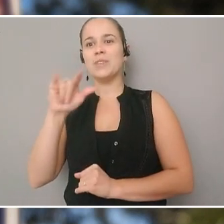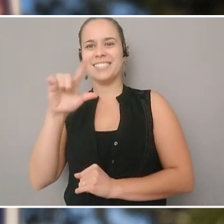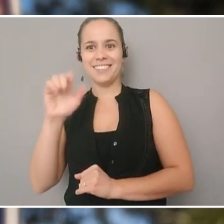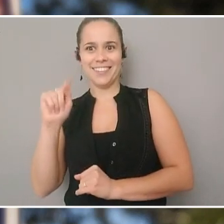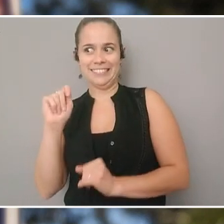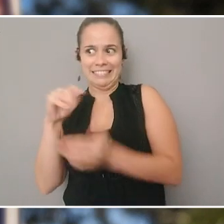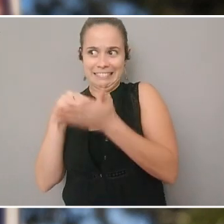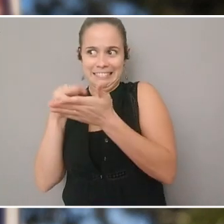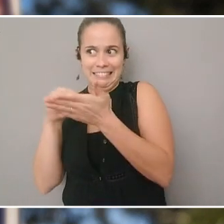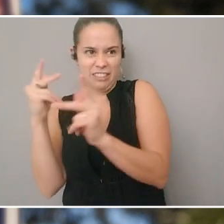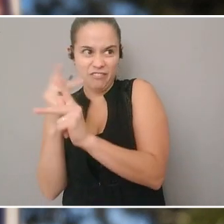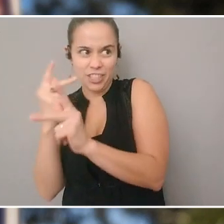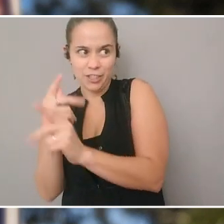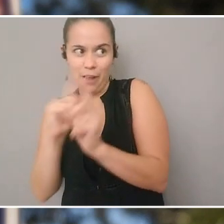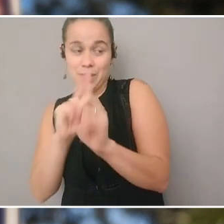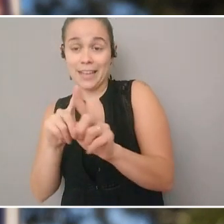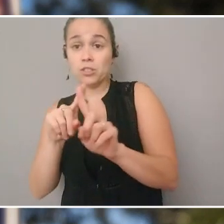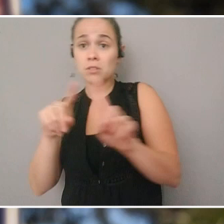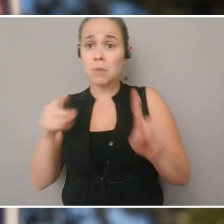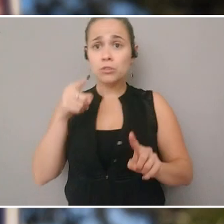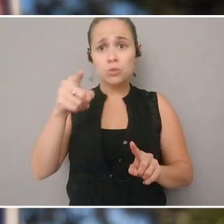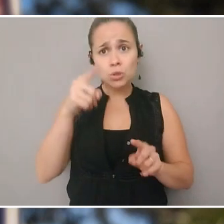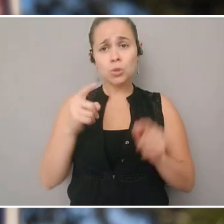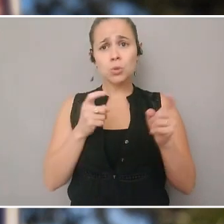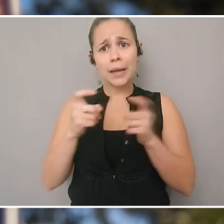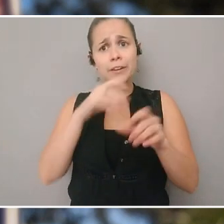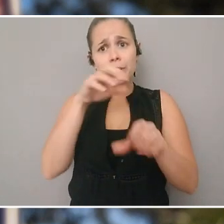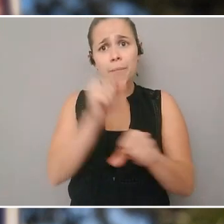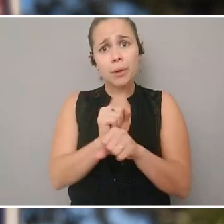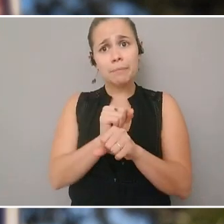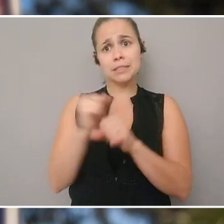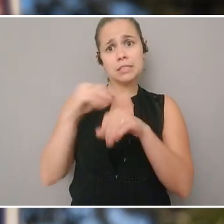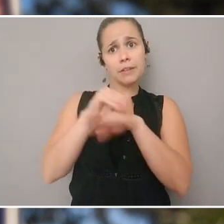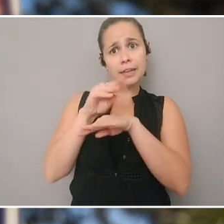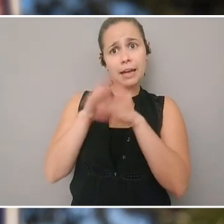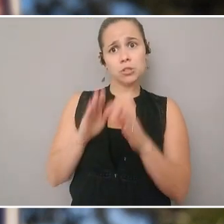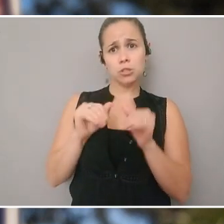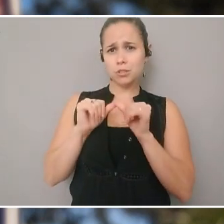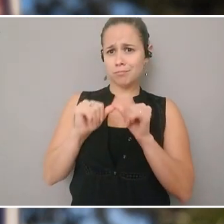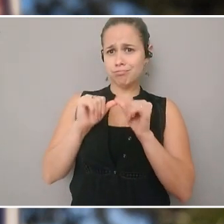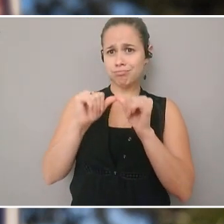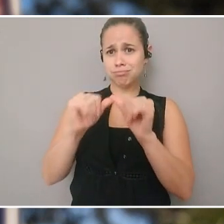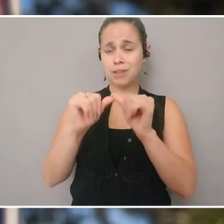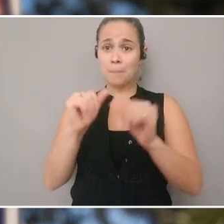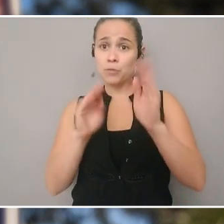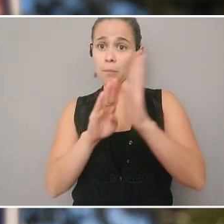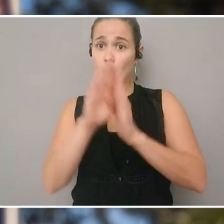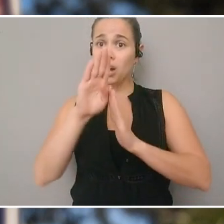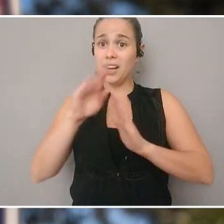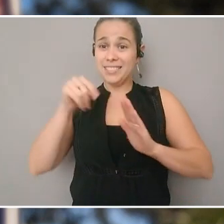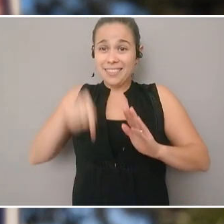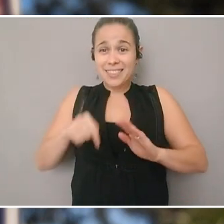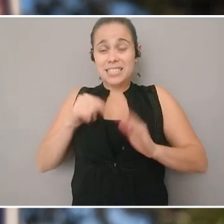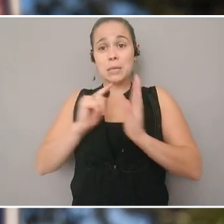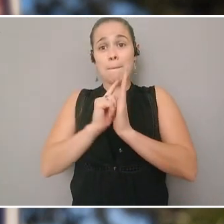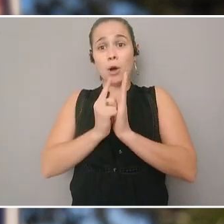citas con consejeros para estar atentos en su progreso